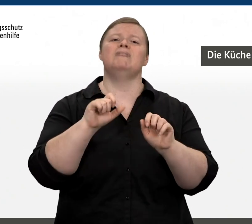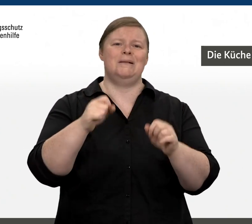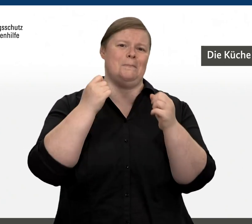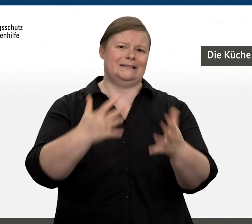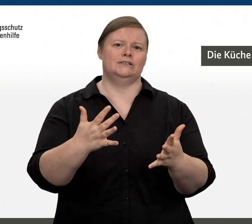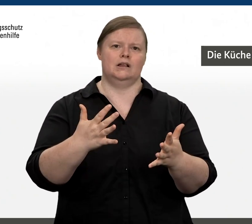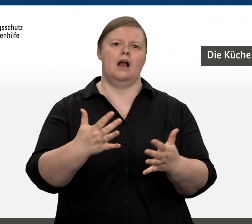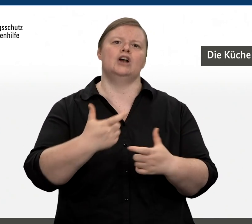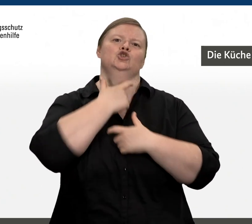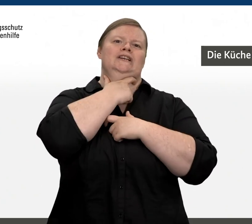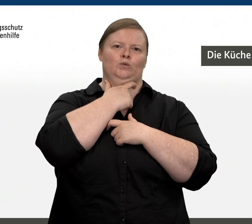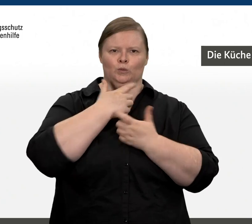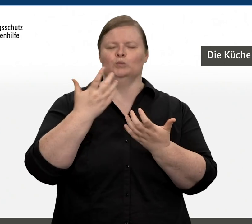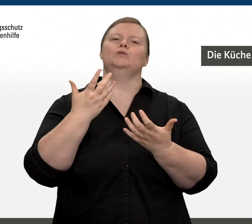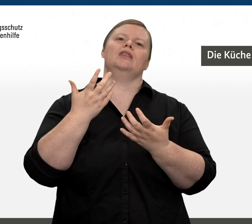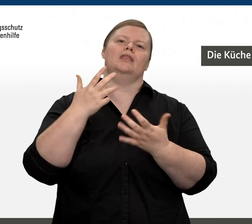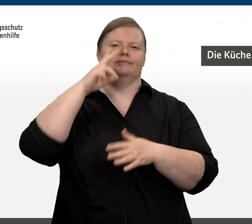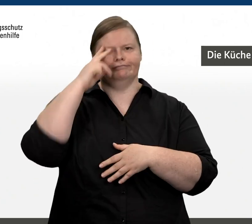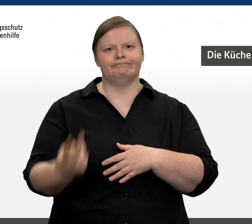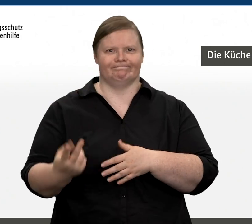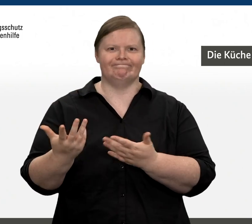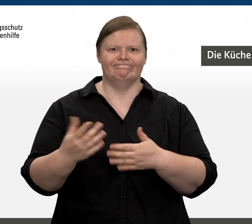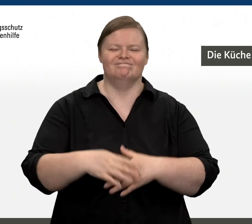es besteht Erstickungsgefahr!